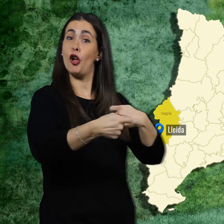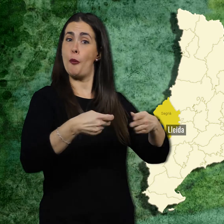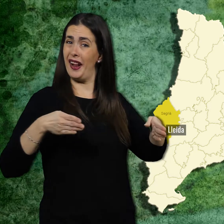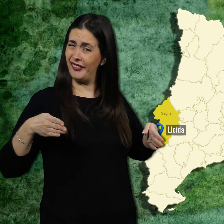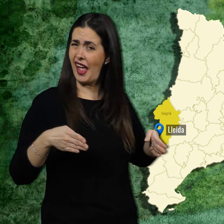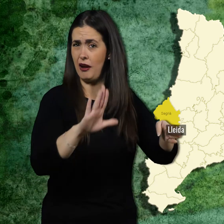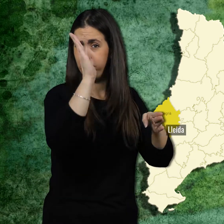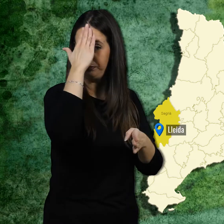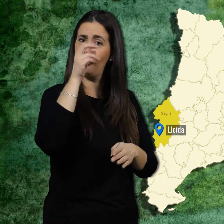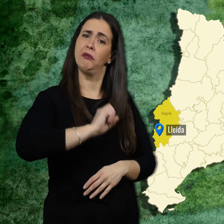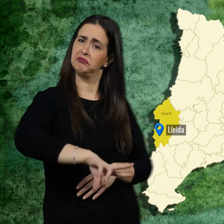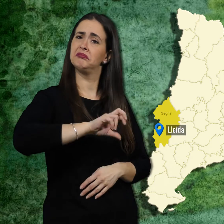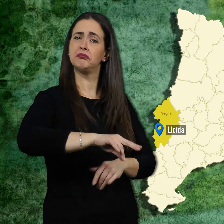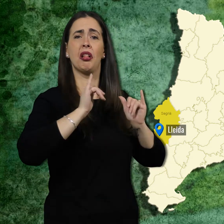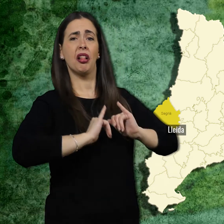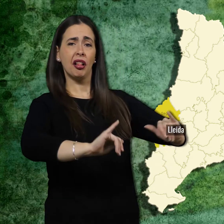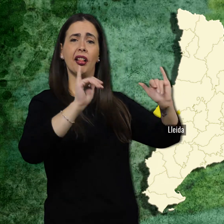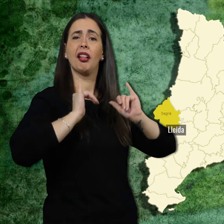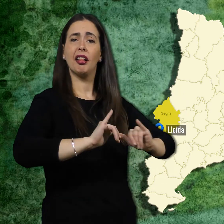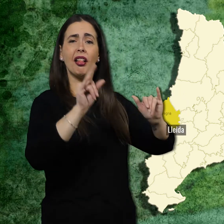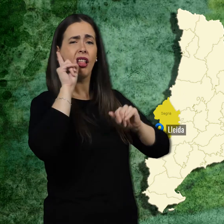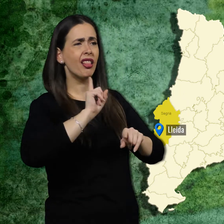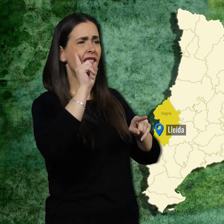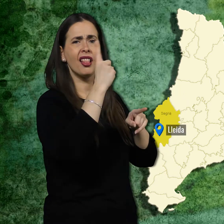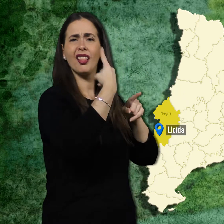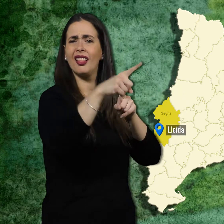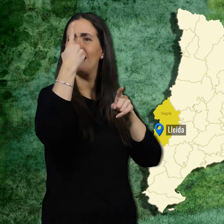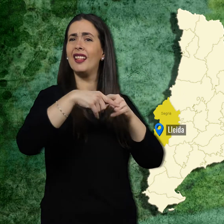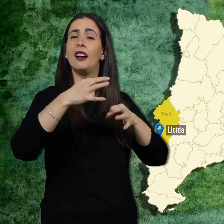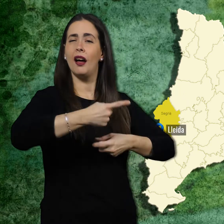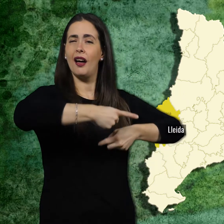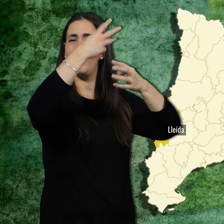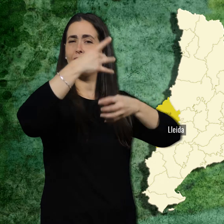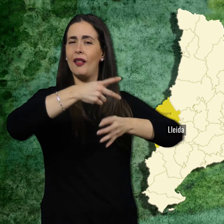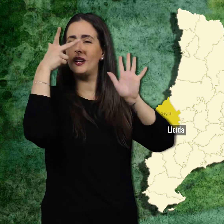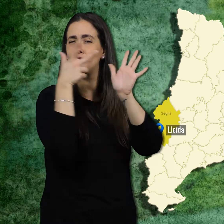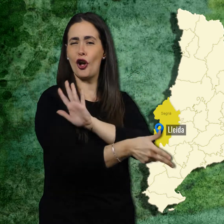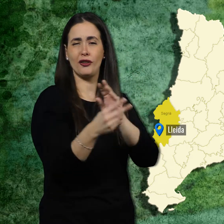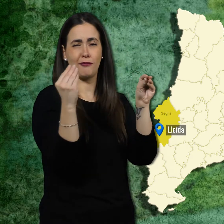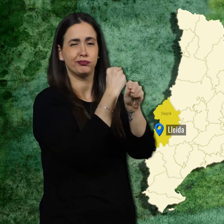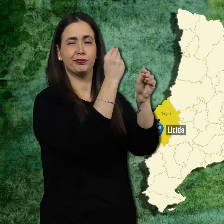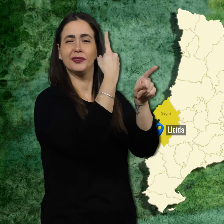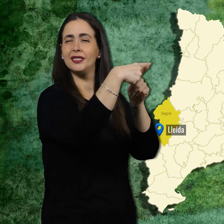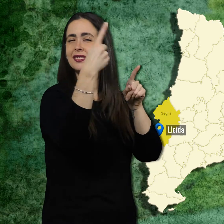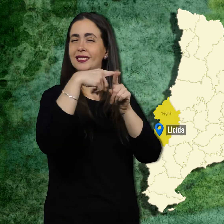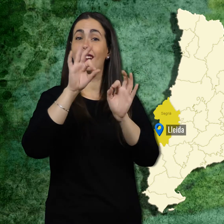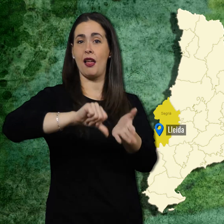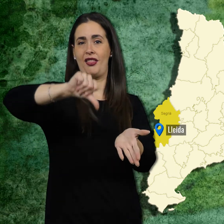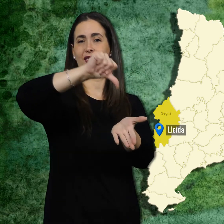Recórrer l'eix comercial tot passejant i contemplant els diferents edificis històrics del centre de la ciutat.